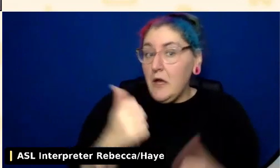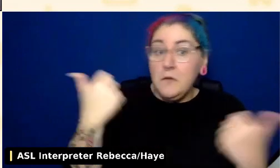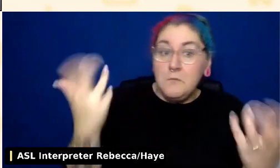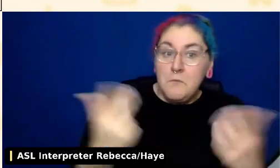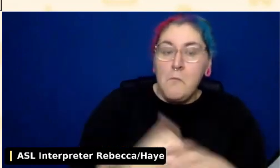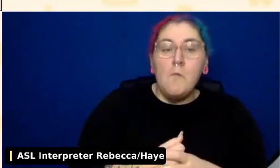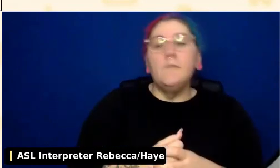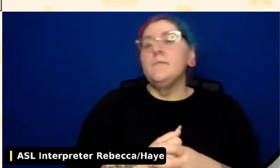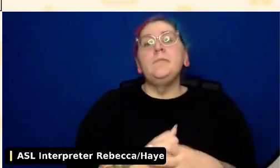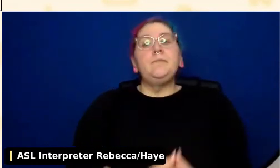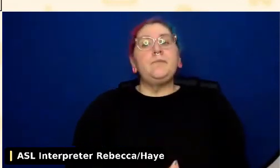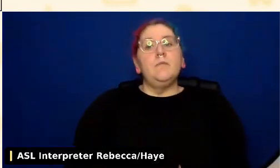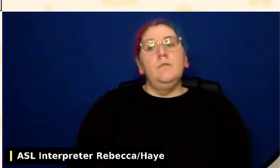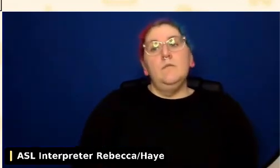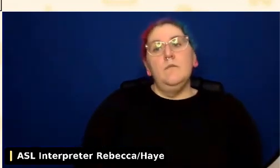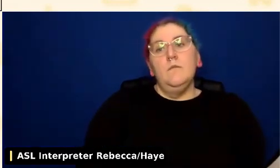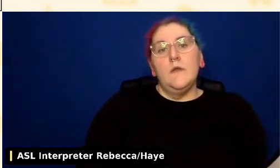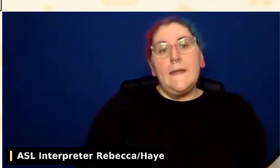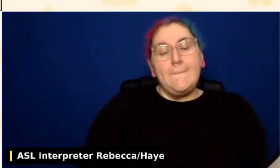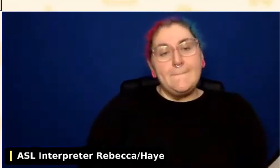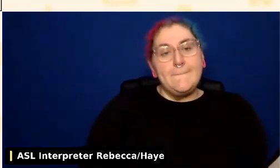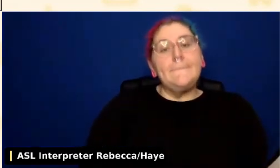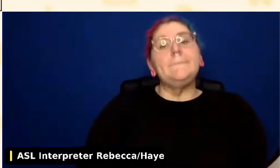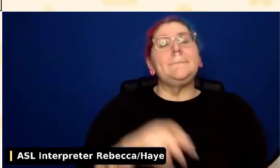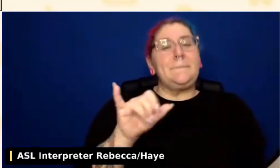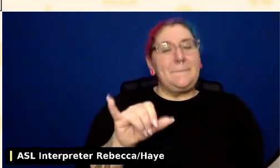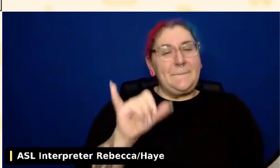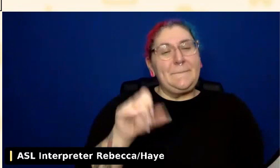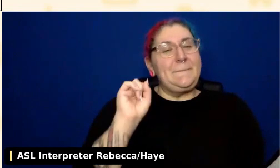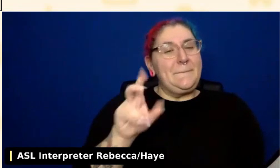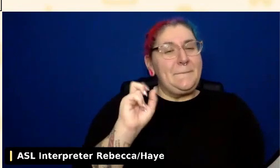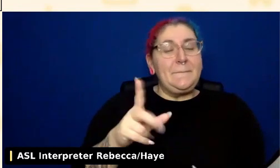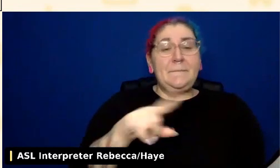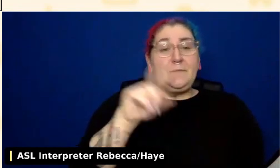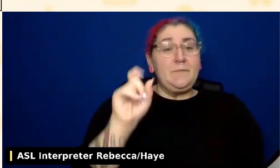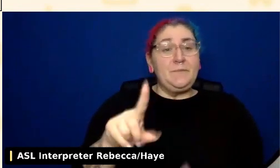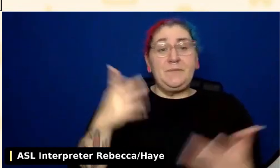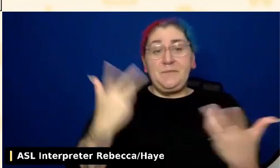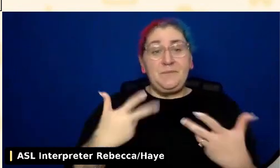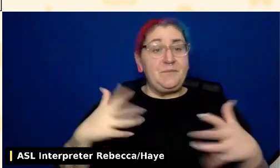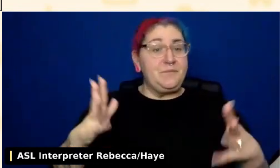Bien, no hay más preguntas. Así que vayamos hacia la conclusión.